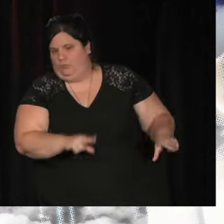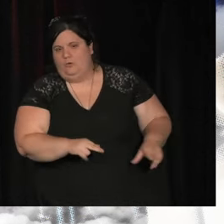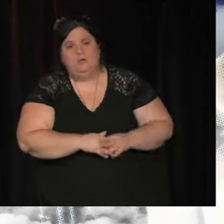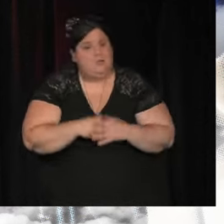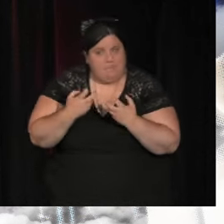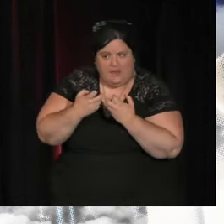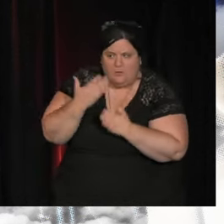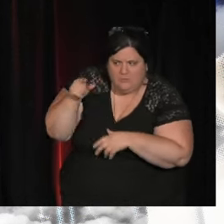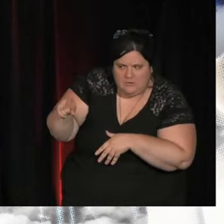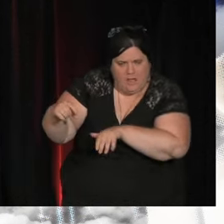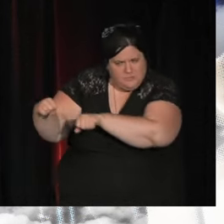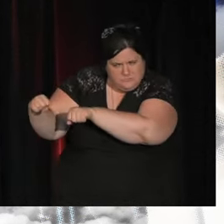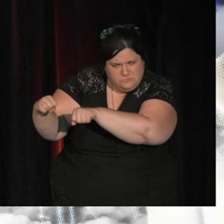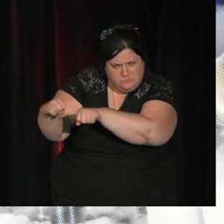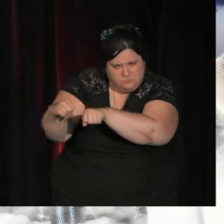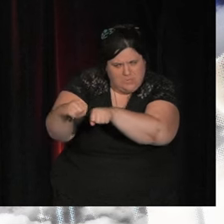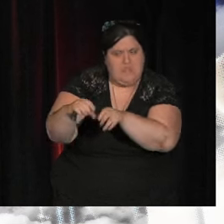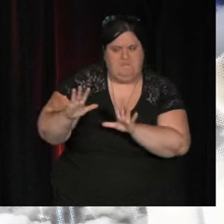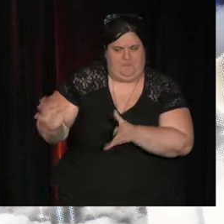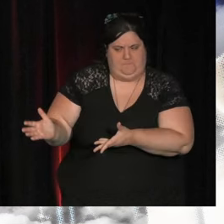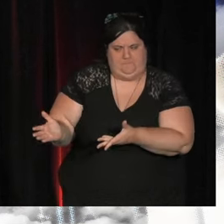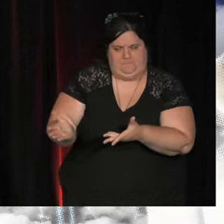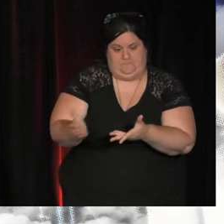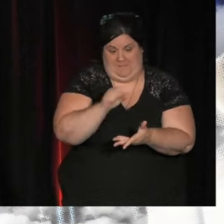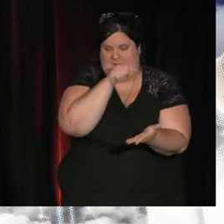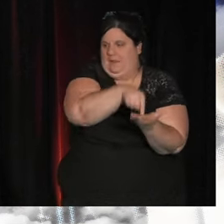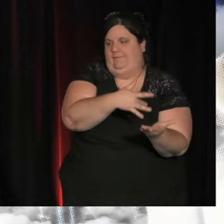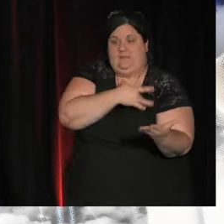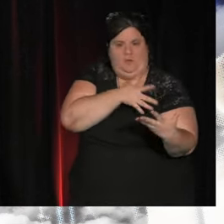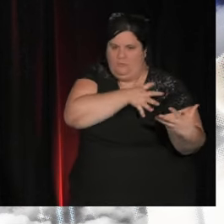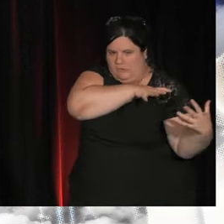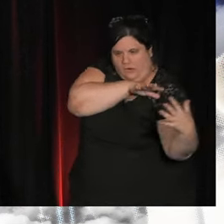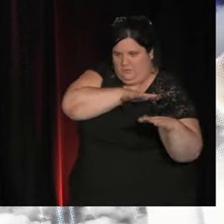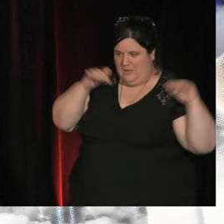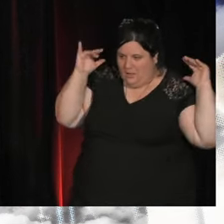le payload, tu vas les laisser pousser 10 ou 20 mètres parce que ce sera avantageux de prendre la fight à cet endroit-là, à ce coin-là.